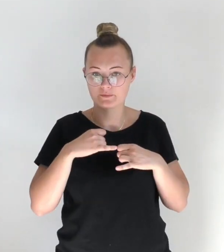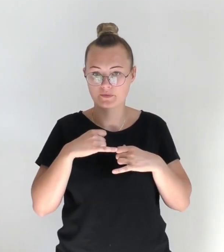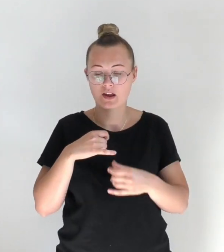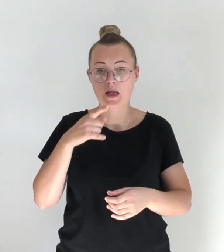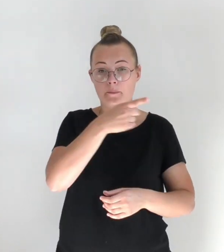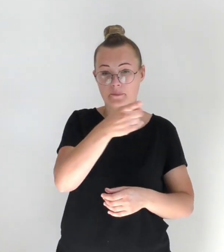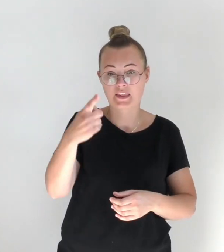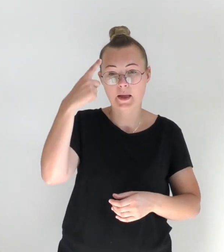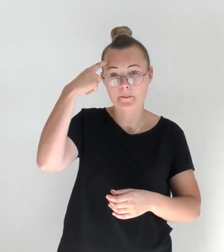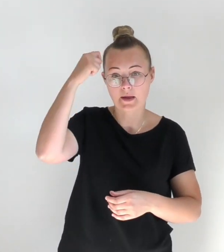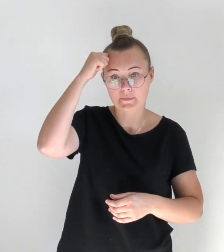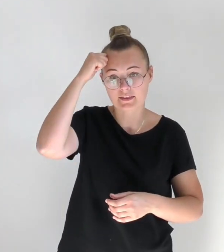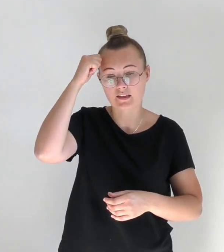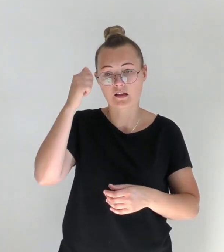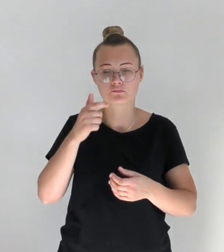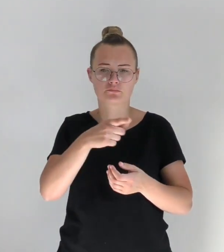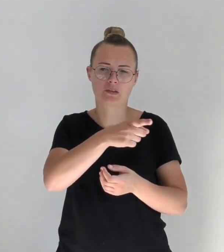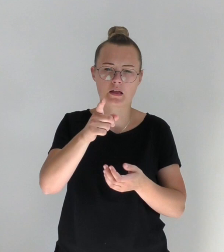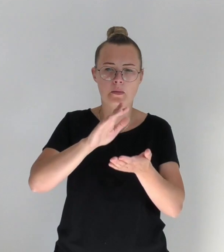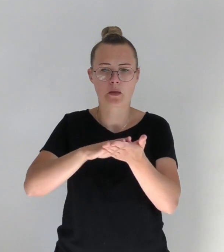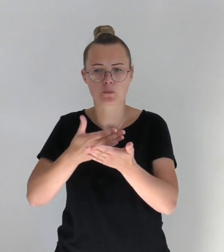Pamiętaj,